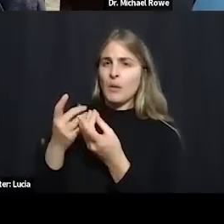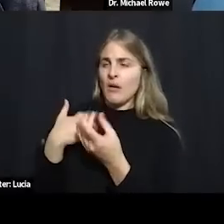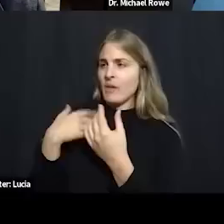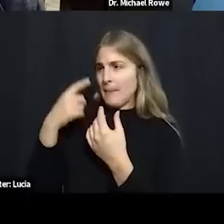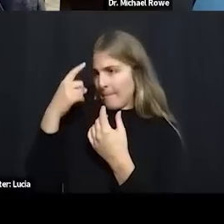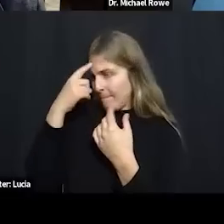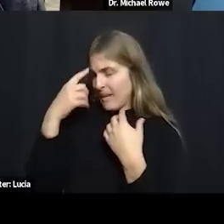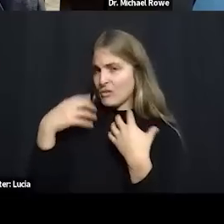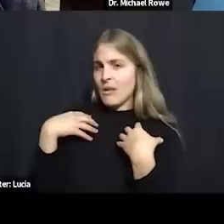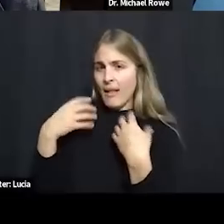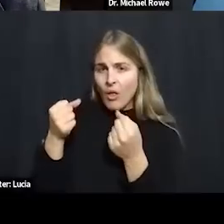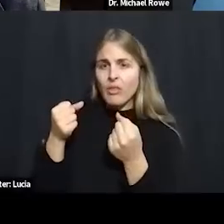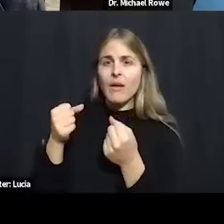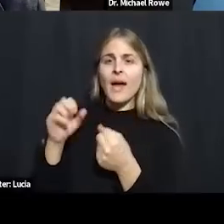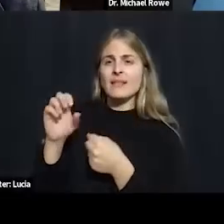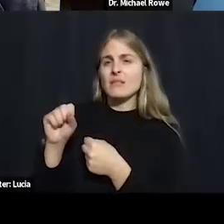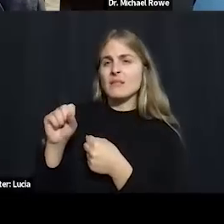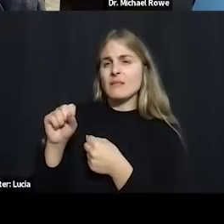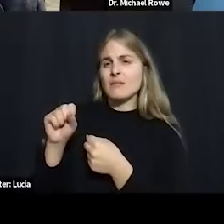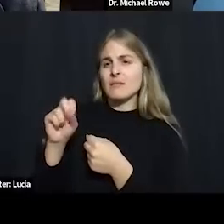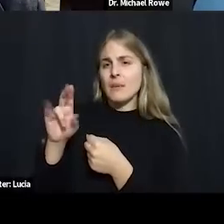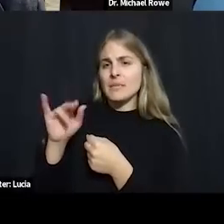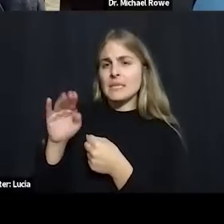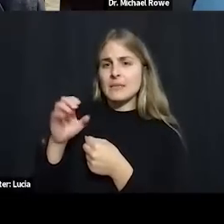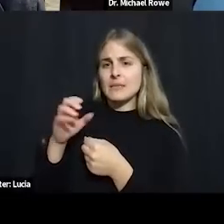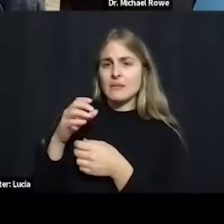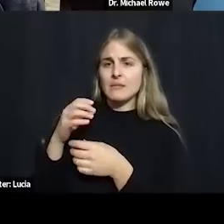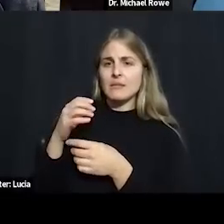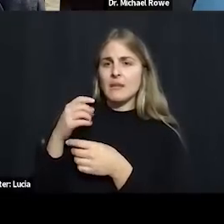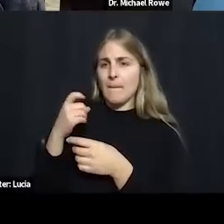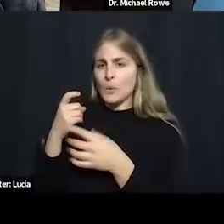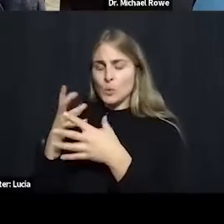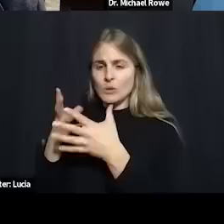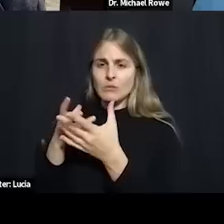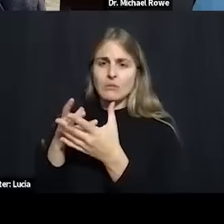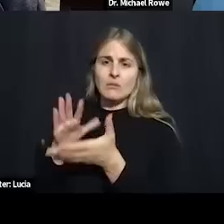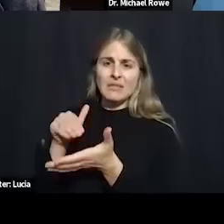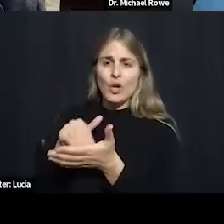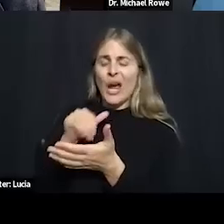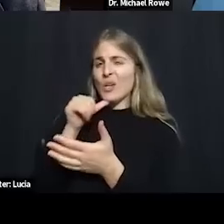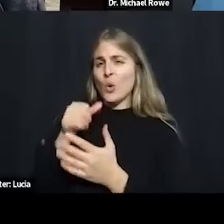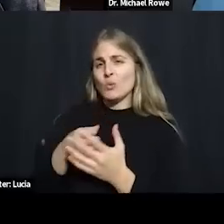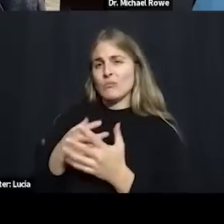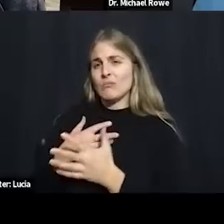También quiero señalar que no represento las opiniones del Departamento de Salud Mental de Connecticut